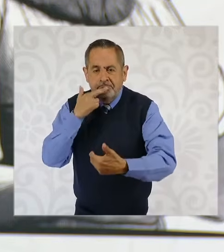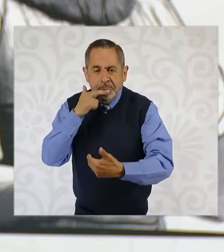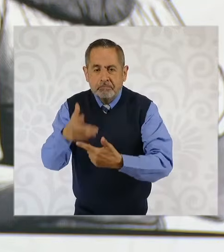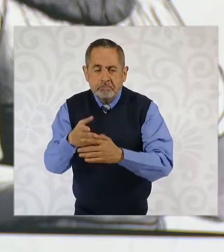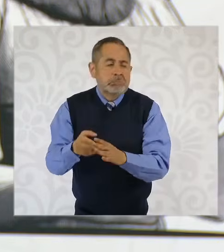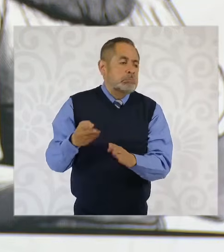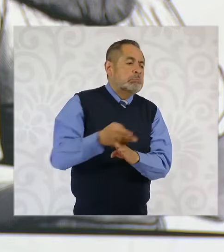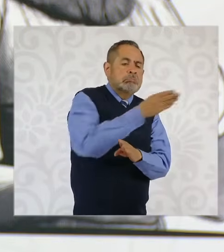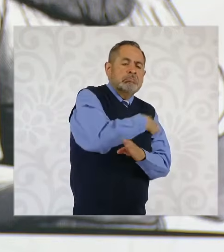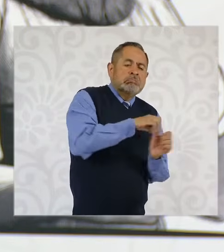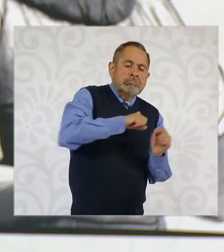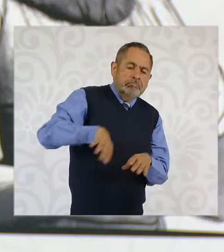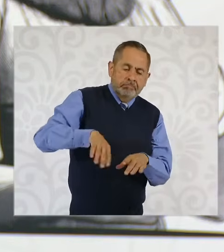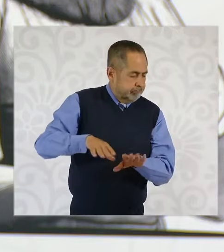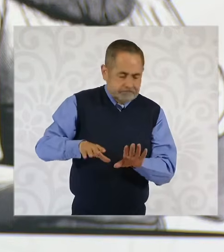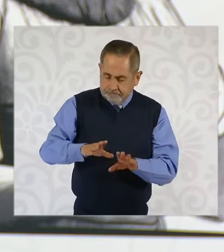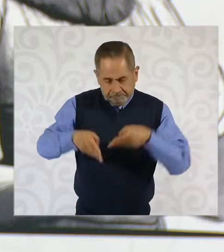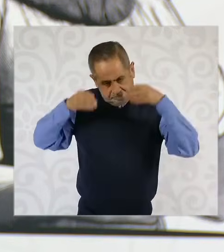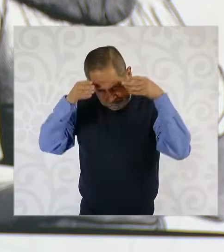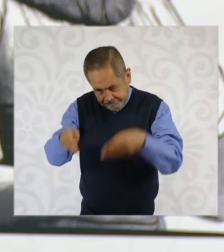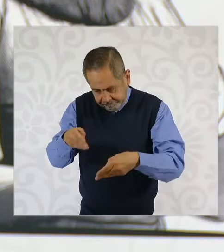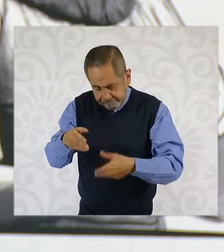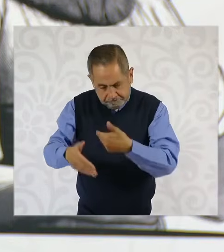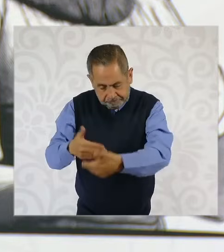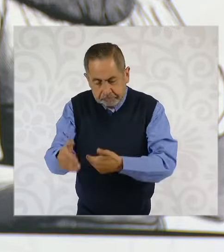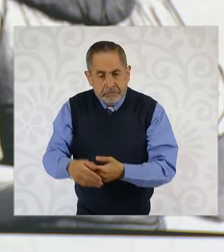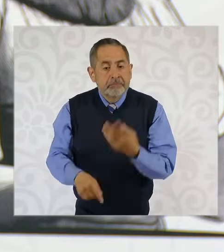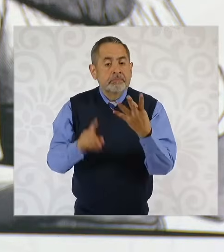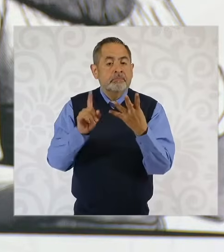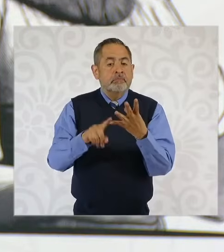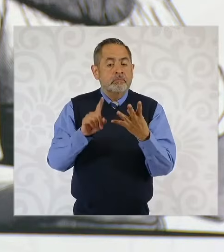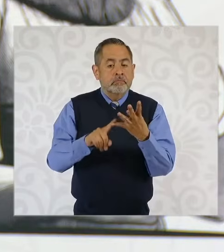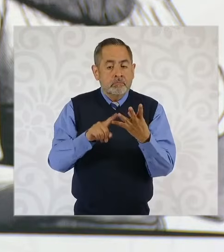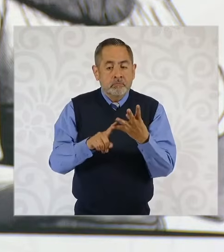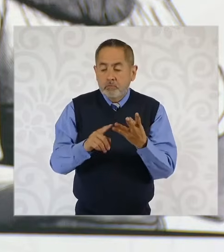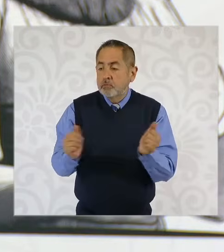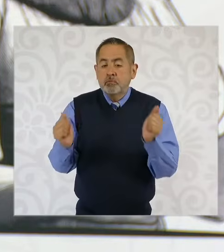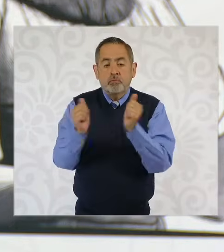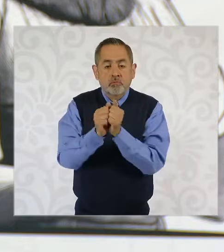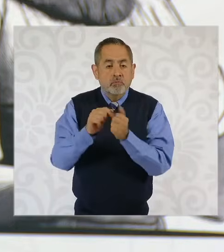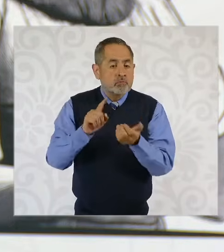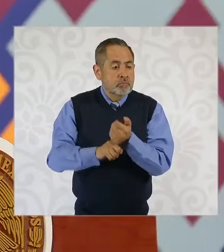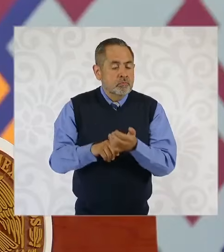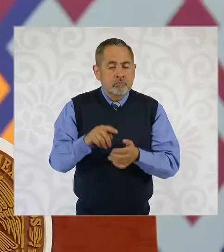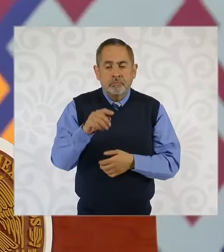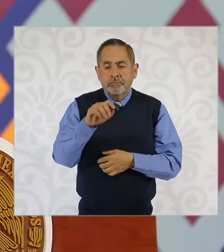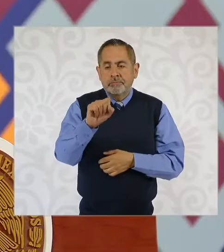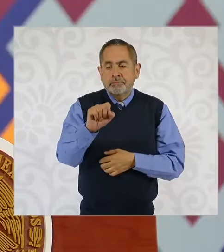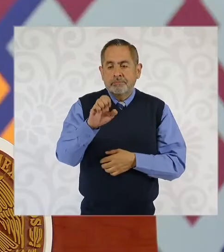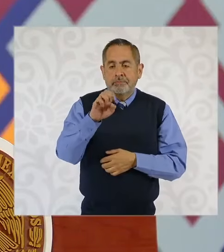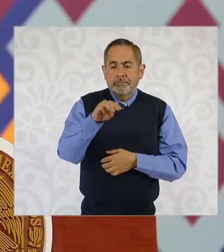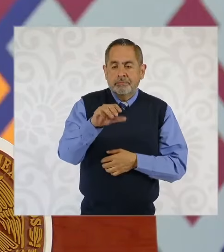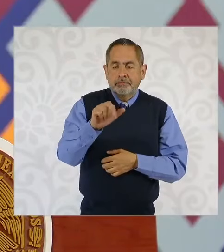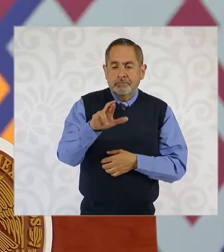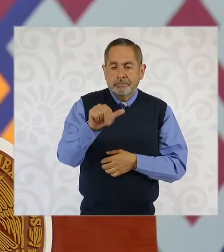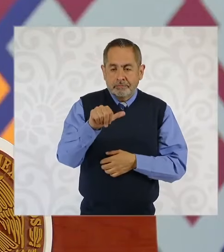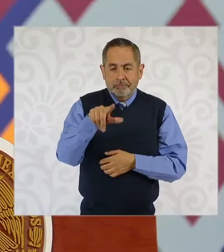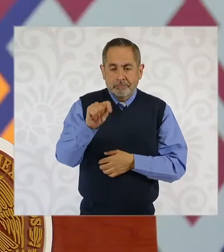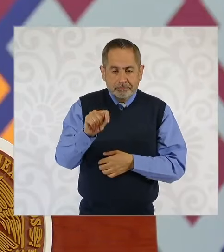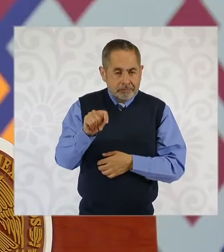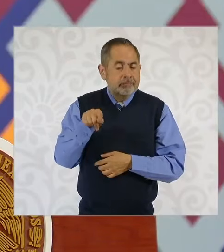Pemex va a ha ser junto con la secretaría de medio ambiente de semarnat el centro de economía